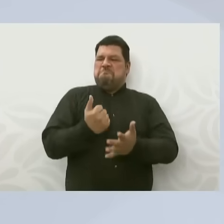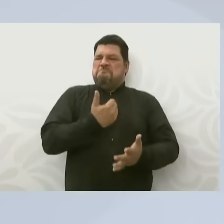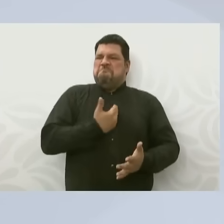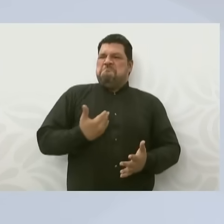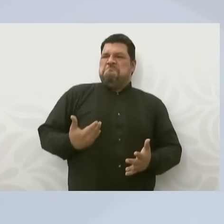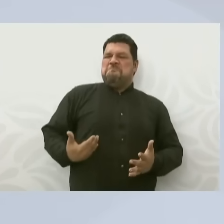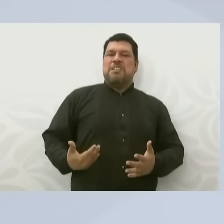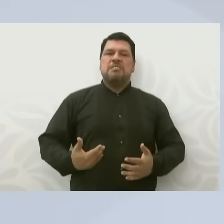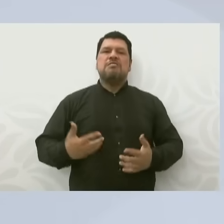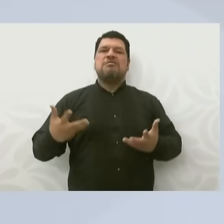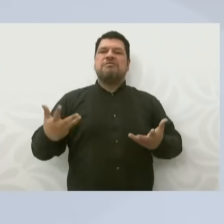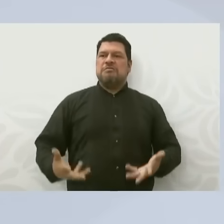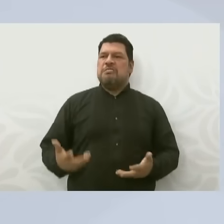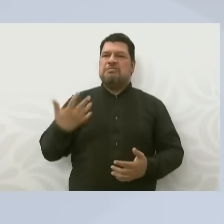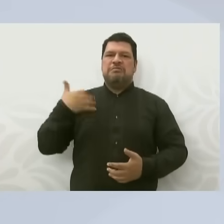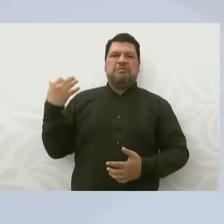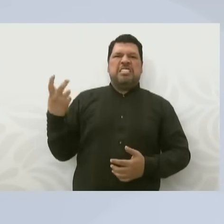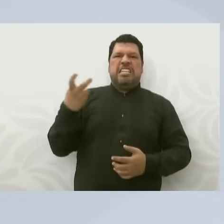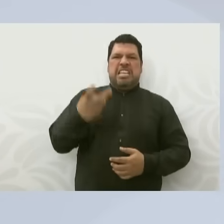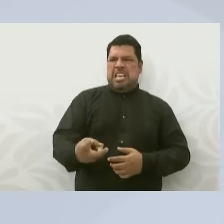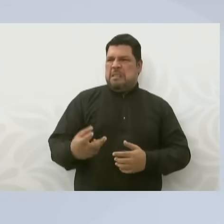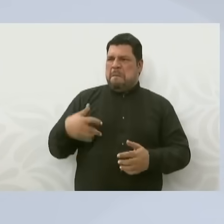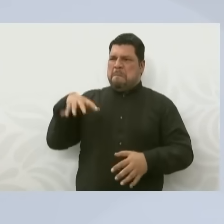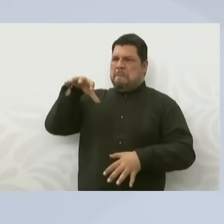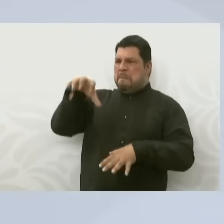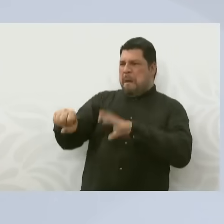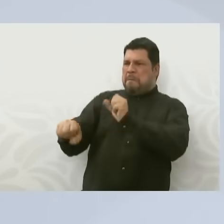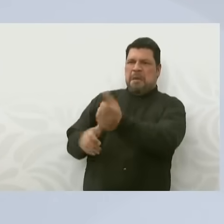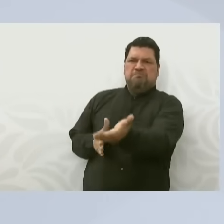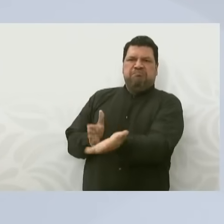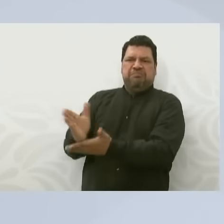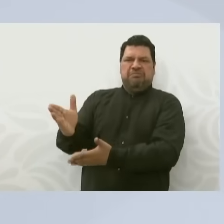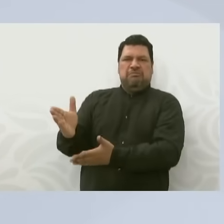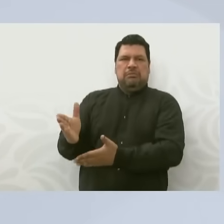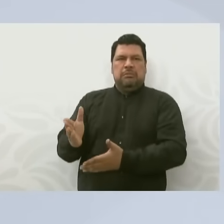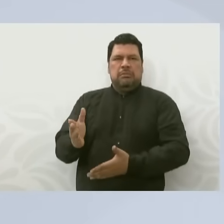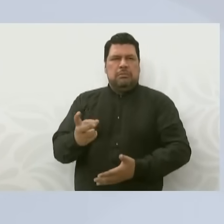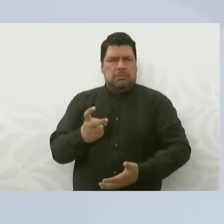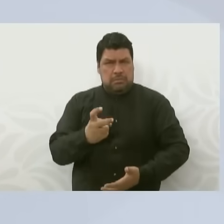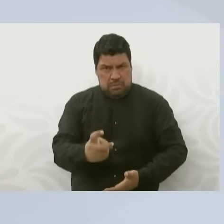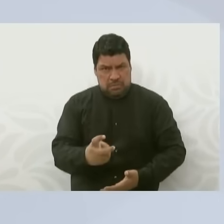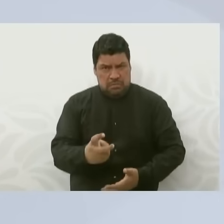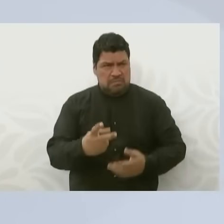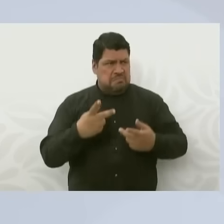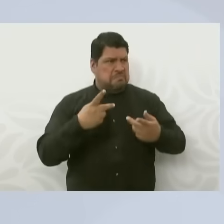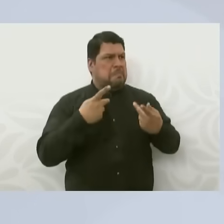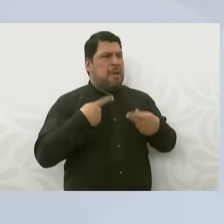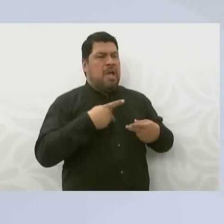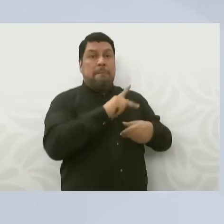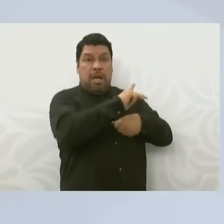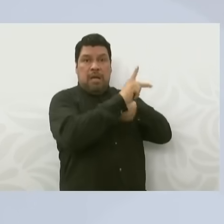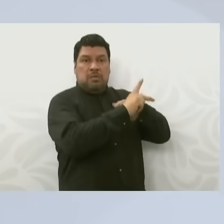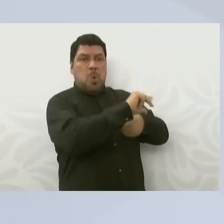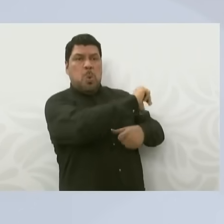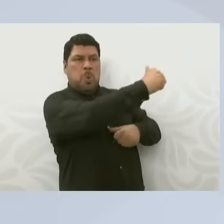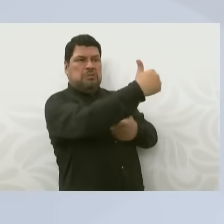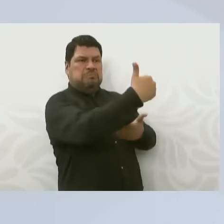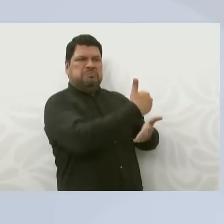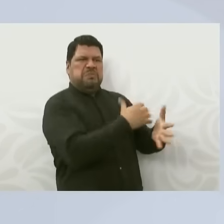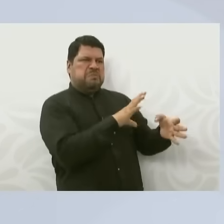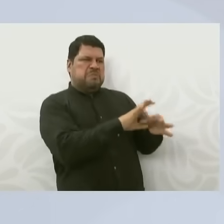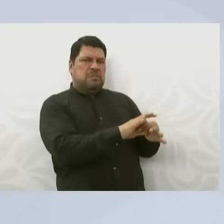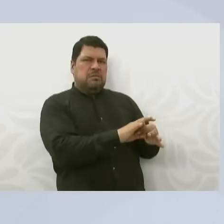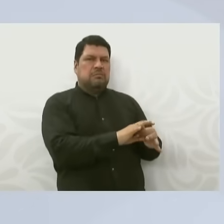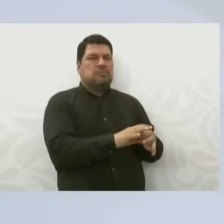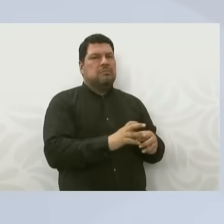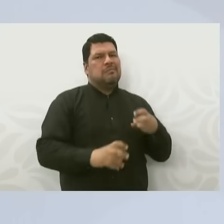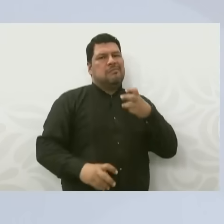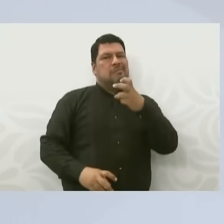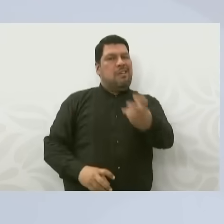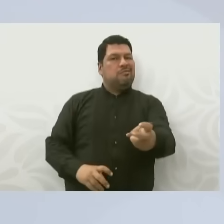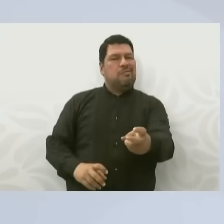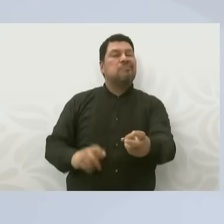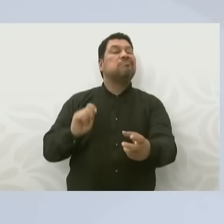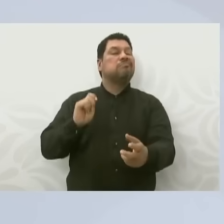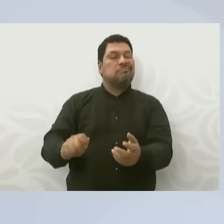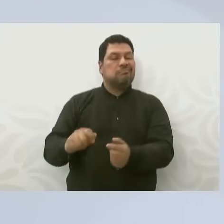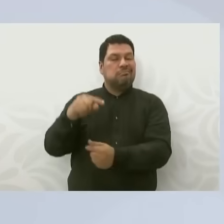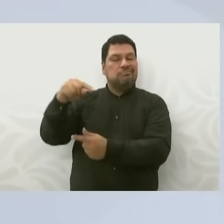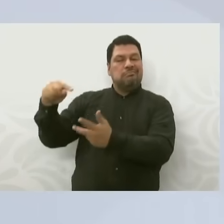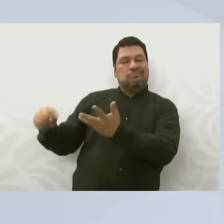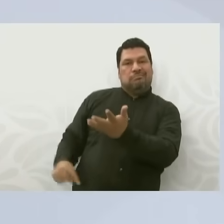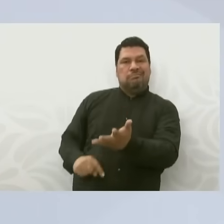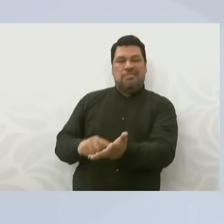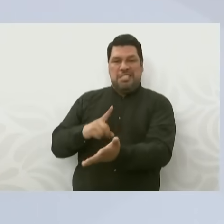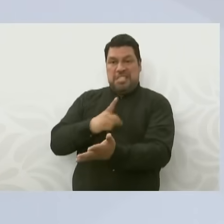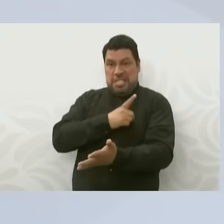se apoya en una invasión extranjera aunque esa sea parcial falta el cumplimiento de sus deberes